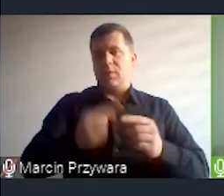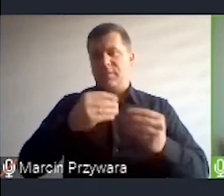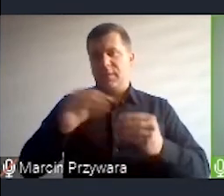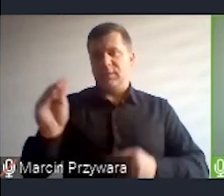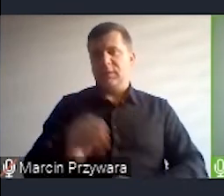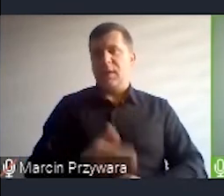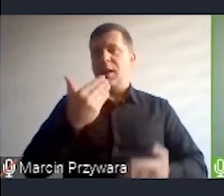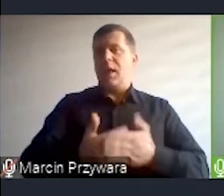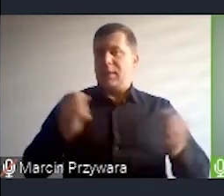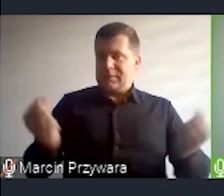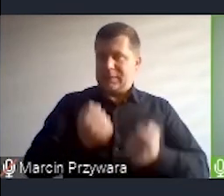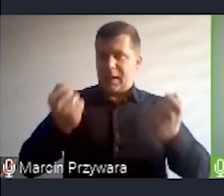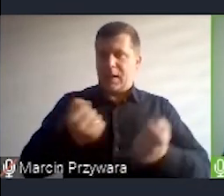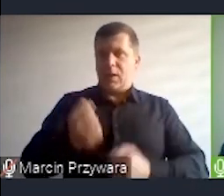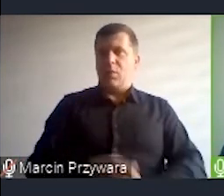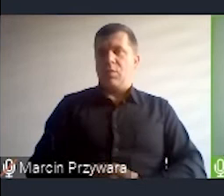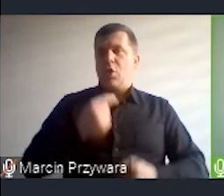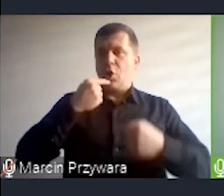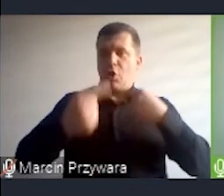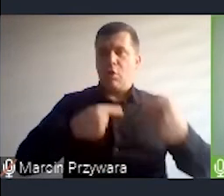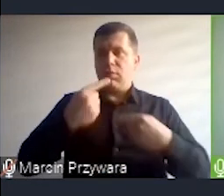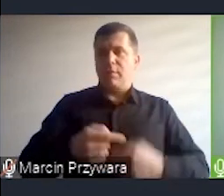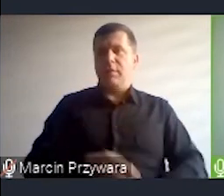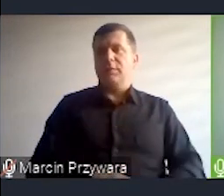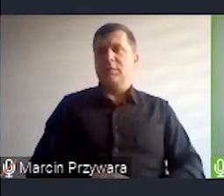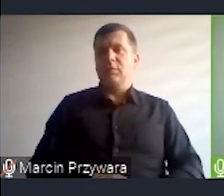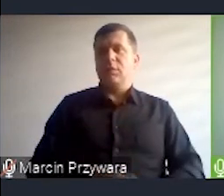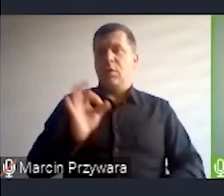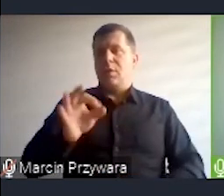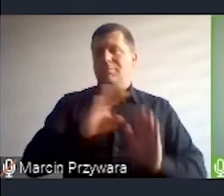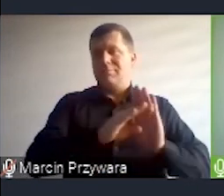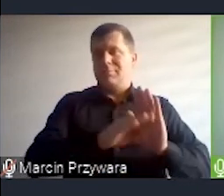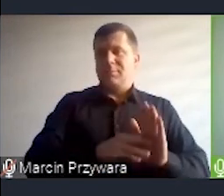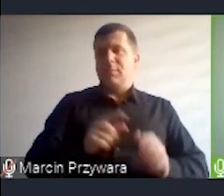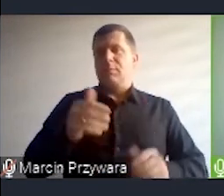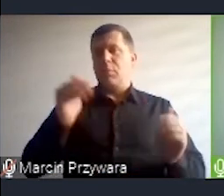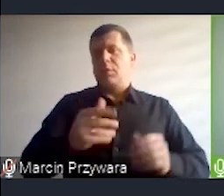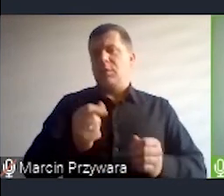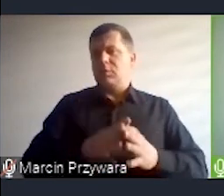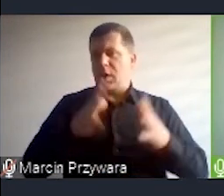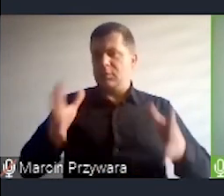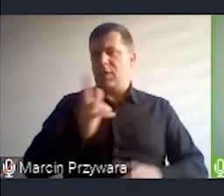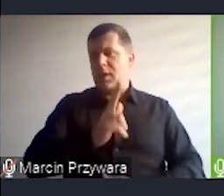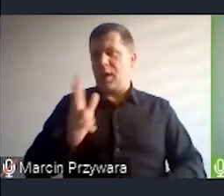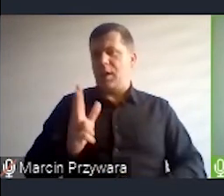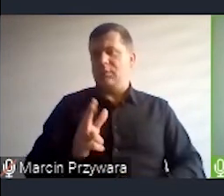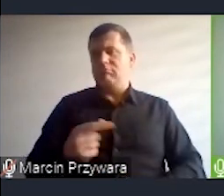dlatego starałem się Państwu opowiedzieć o tym zagadnieniu tak możliwe najszerzej, z każdej strony do tego podchodząc.